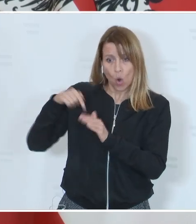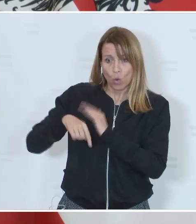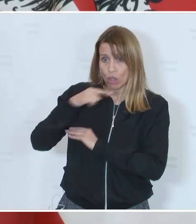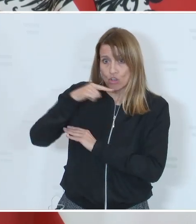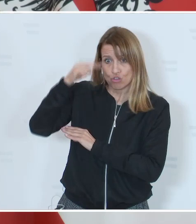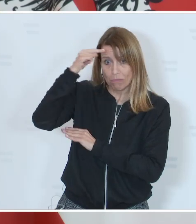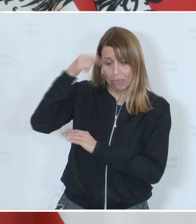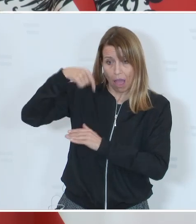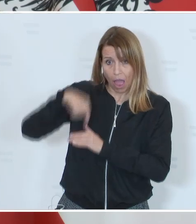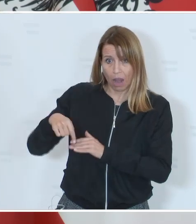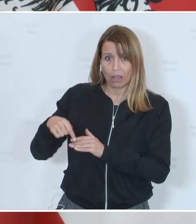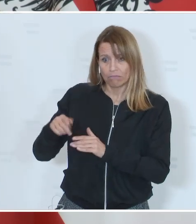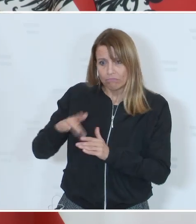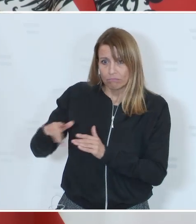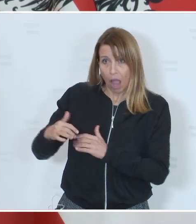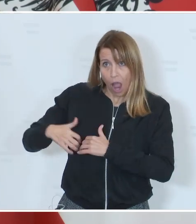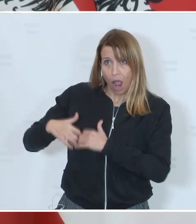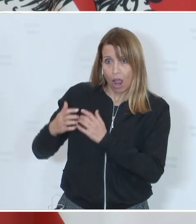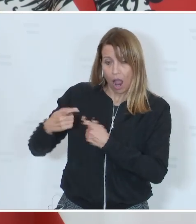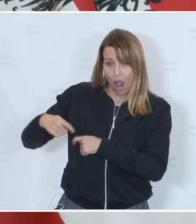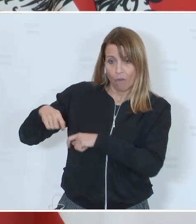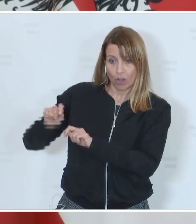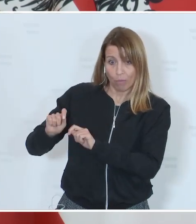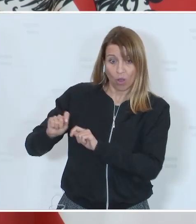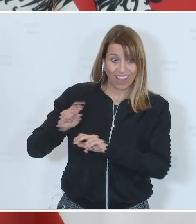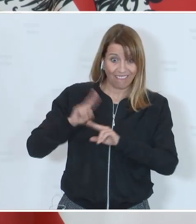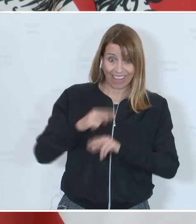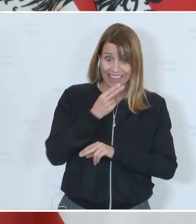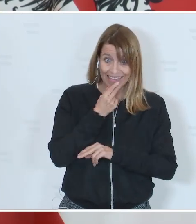Und wenn Israel tatsächlich das Recht zugesprochen wird, sich selbst zu verteidigen, dann hat Israel